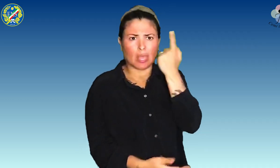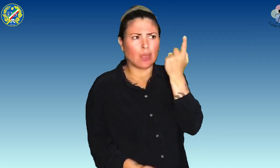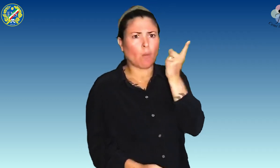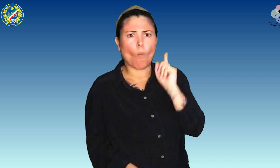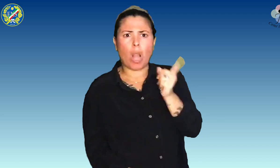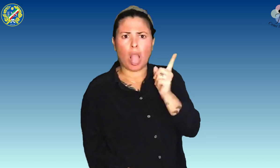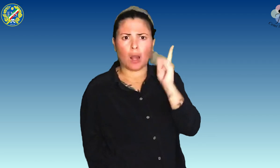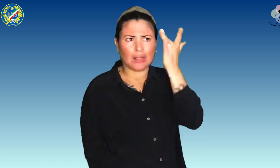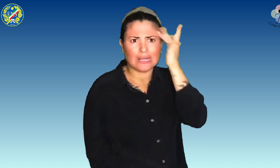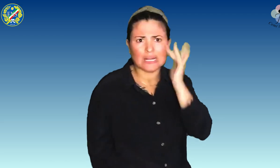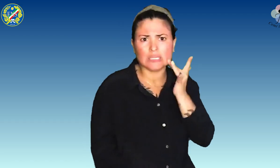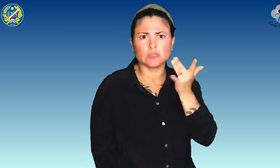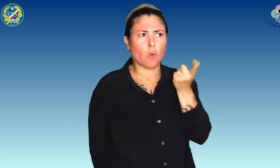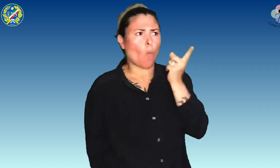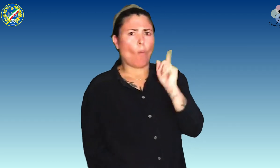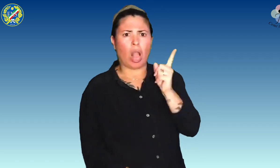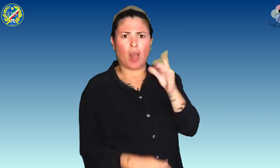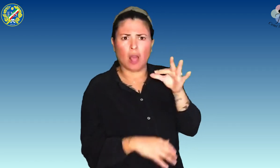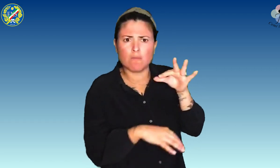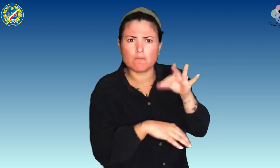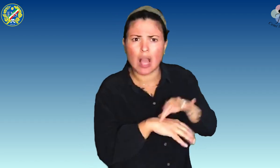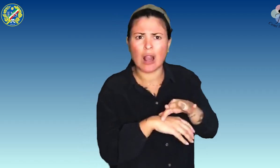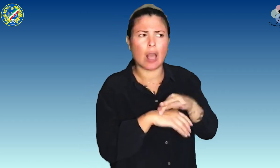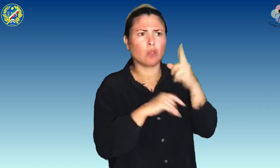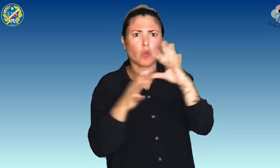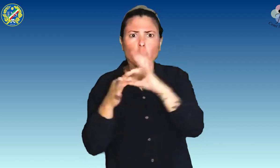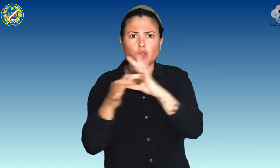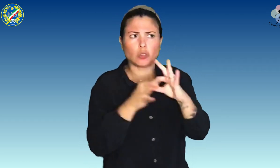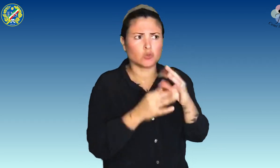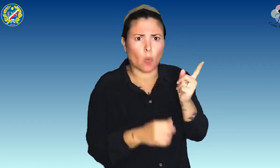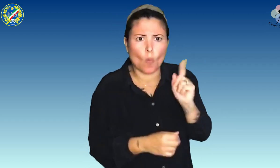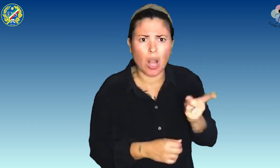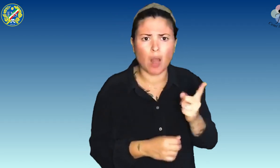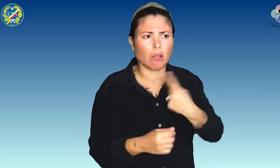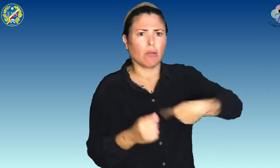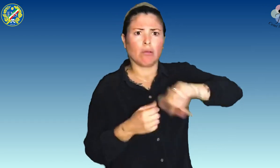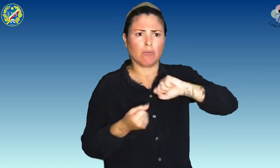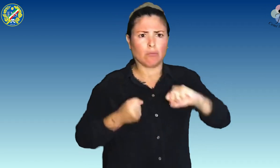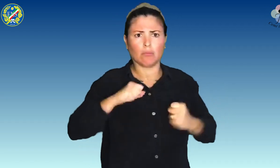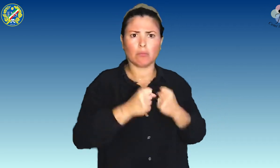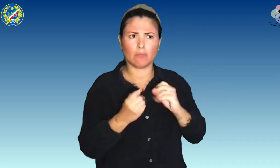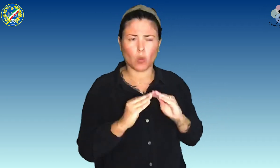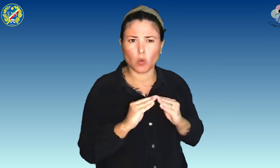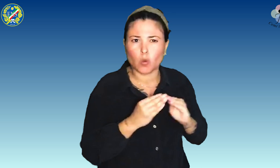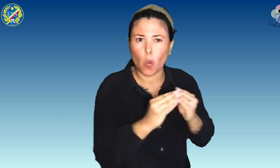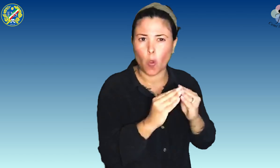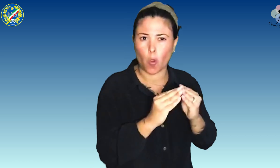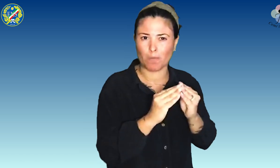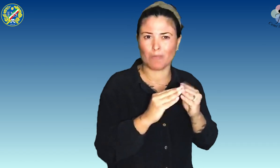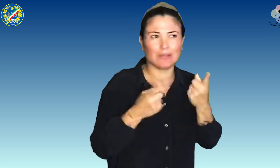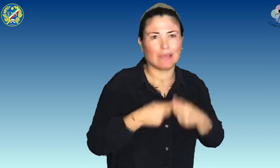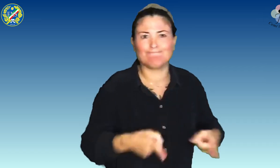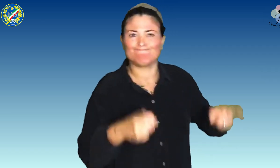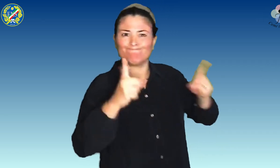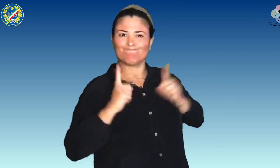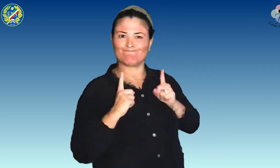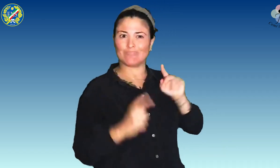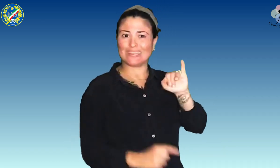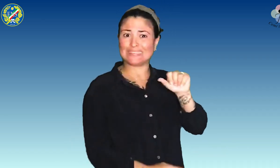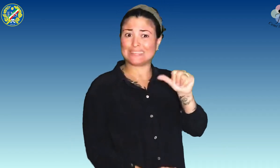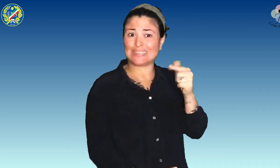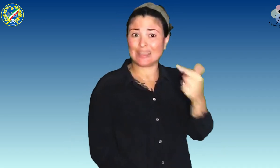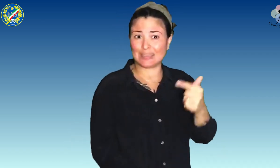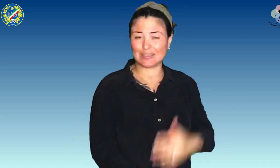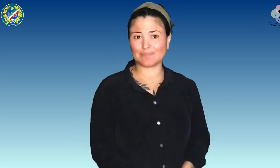quali sono i rischi, le malattie, le loro conseguenze e come proteggerci delle IST.